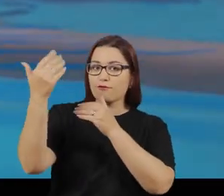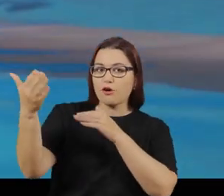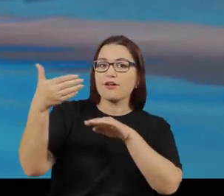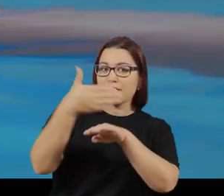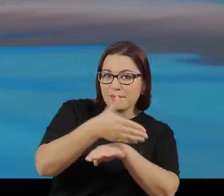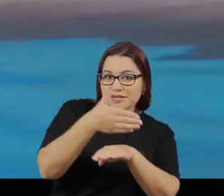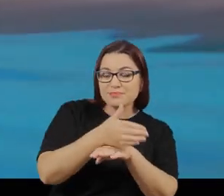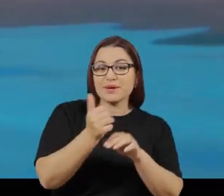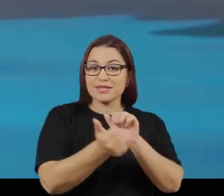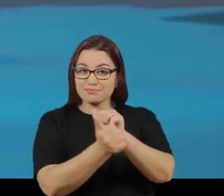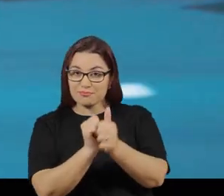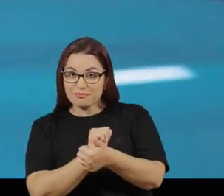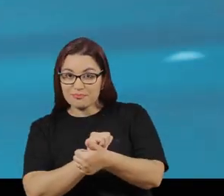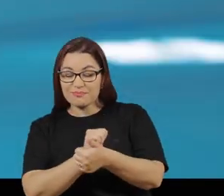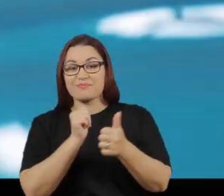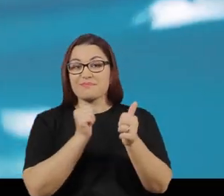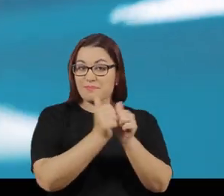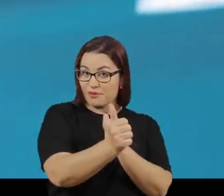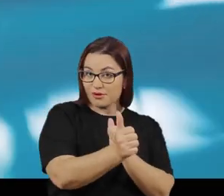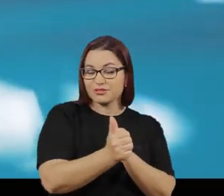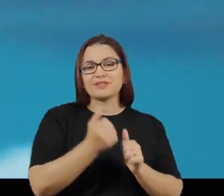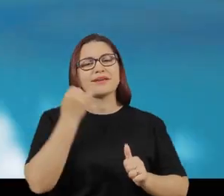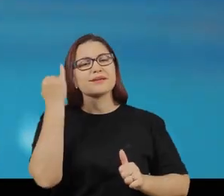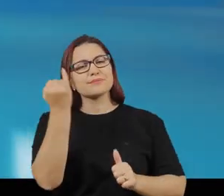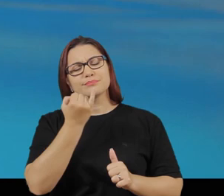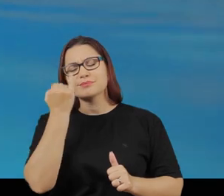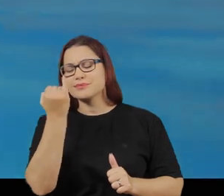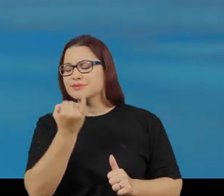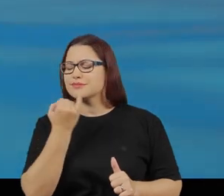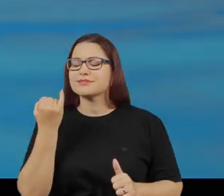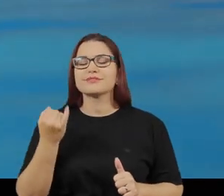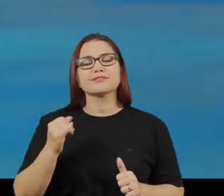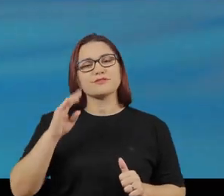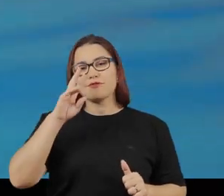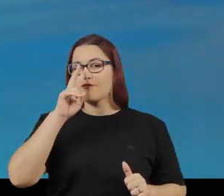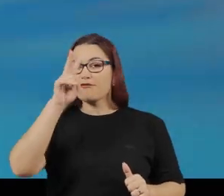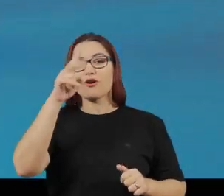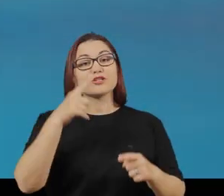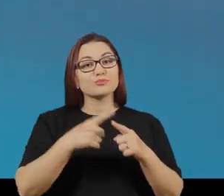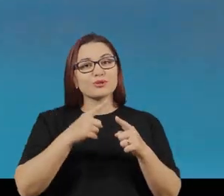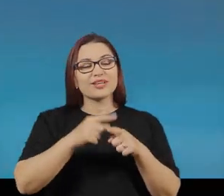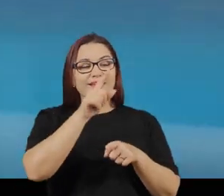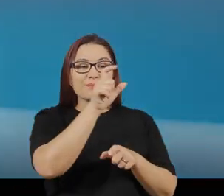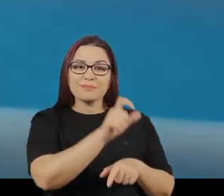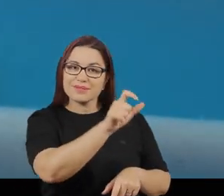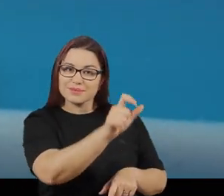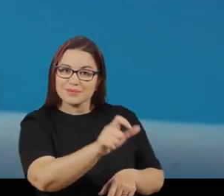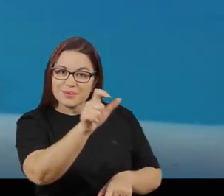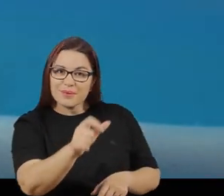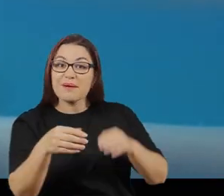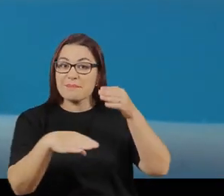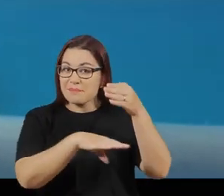além da visibilidade, é de uma tamanha importância em nível pessoal e social.